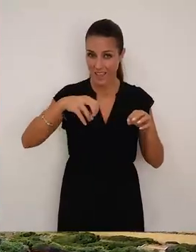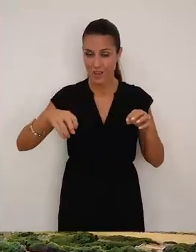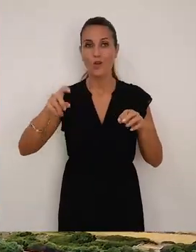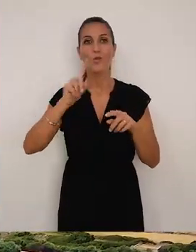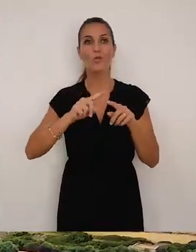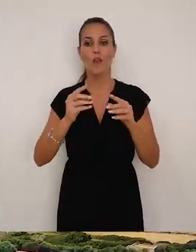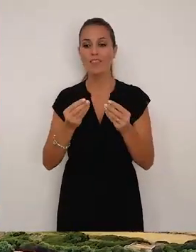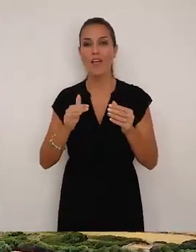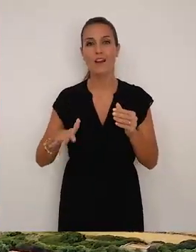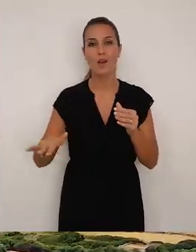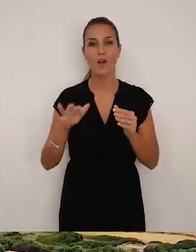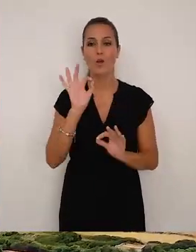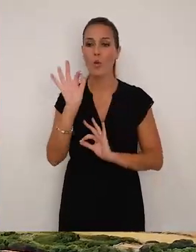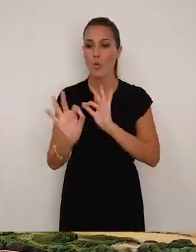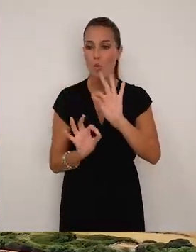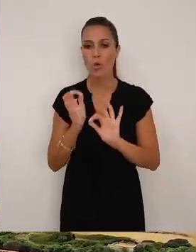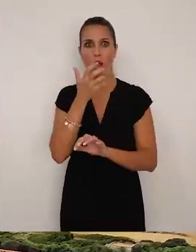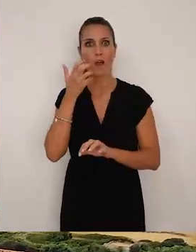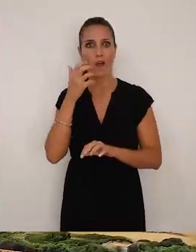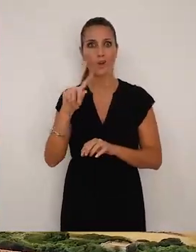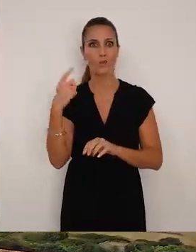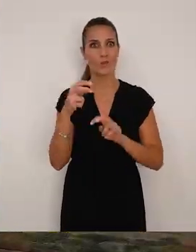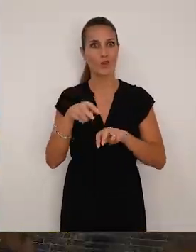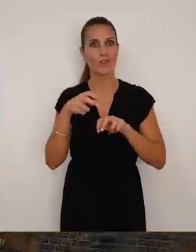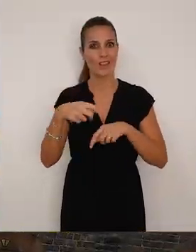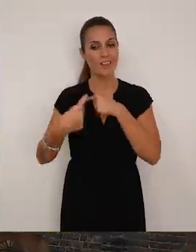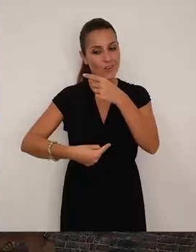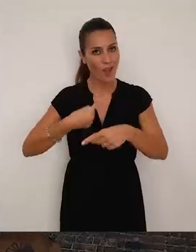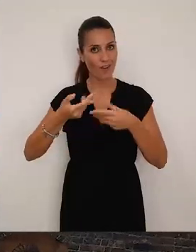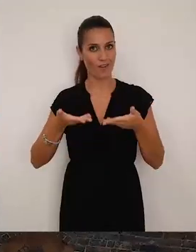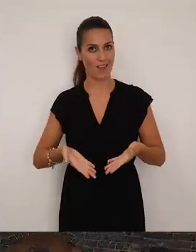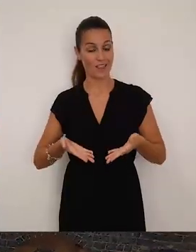ancora oggi curati e coltivati con zelo.